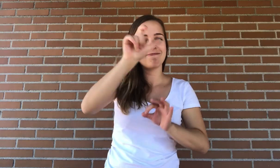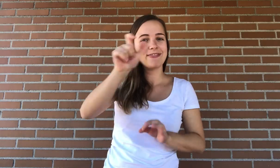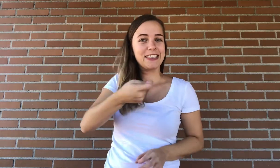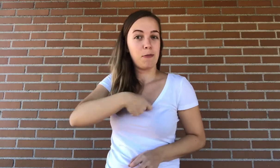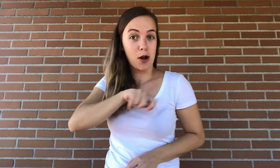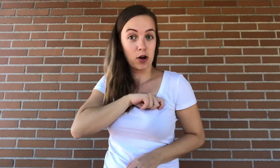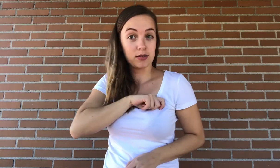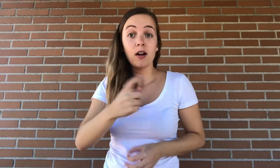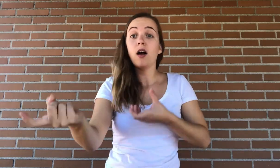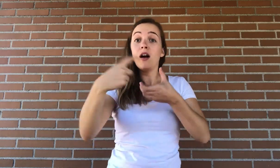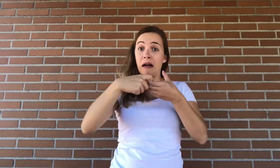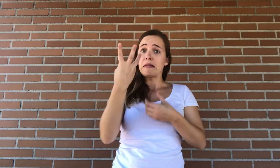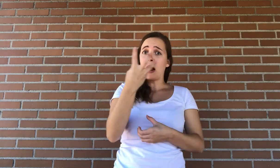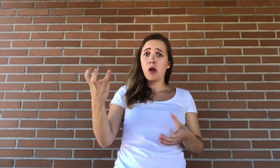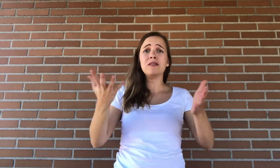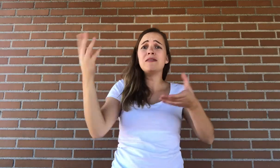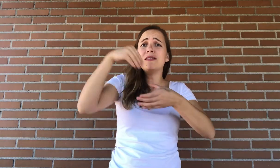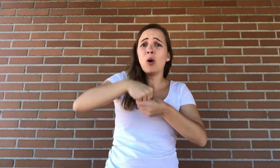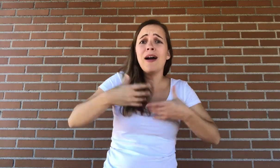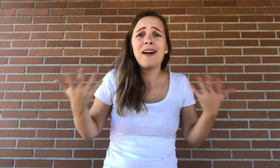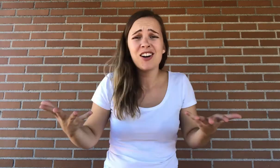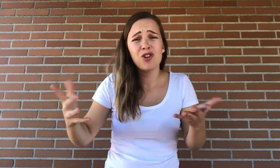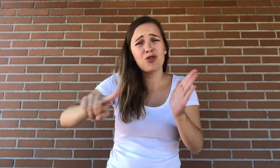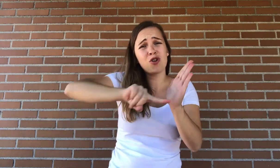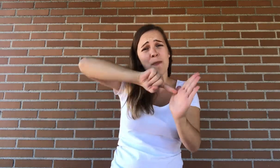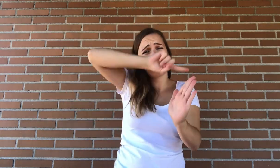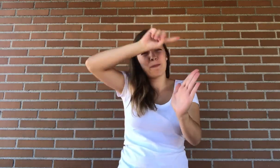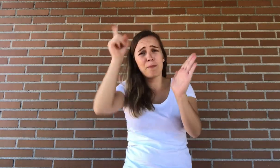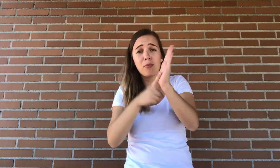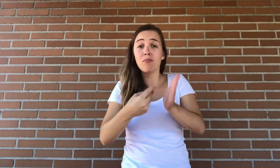Para participantes españoles, ¿qué incluye el precio de inscripción? ¡TODO!